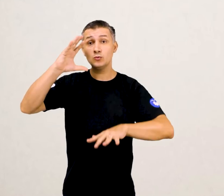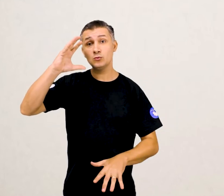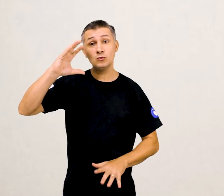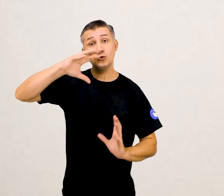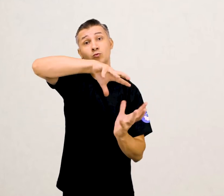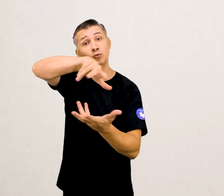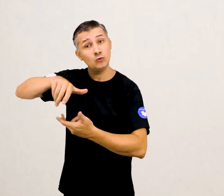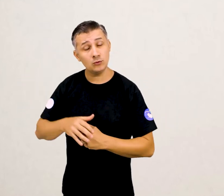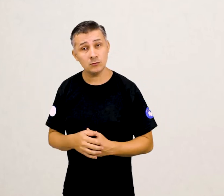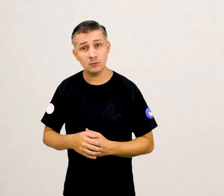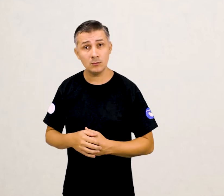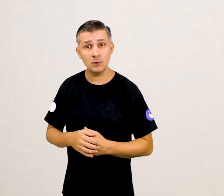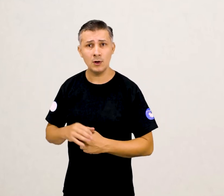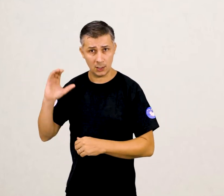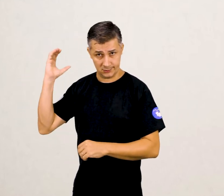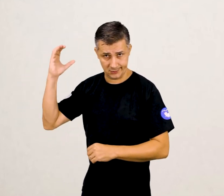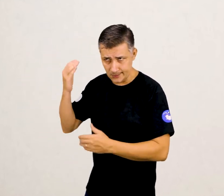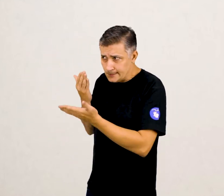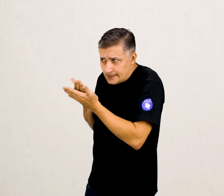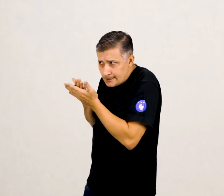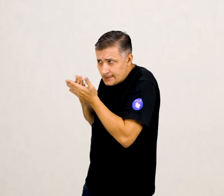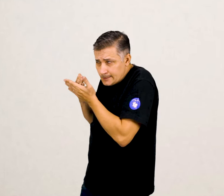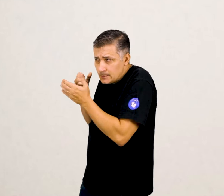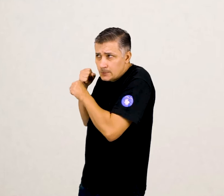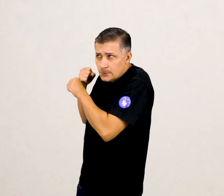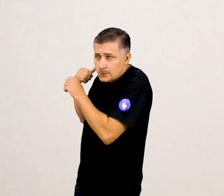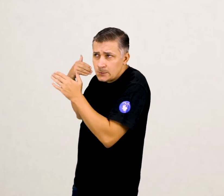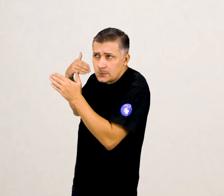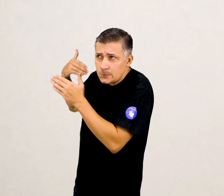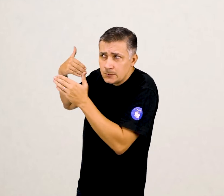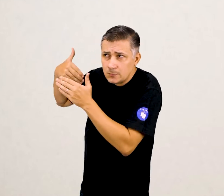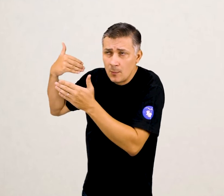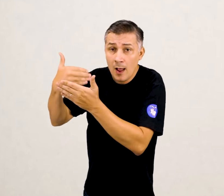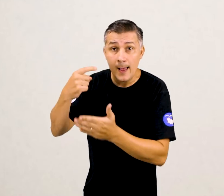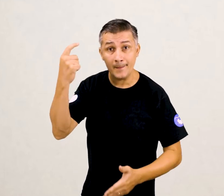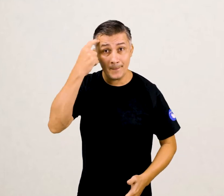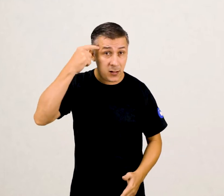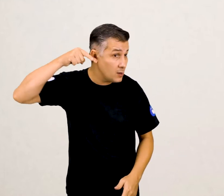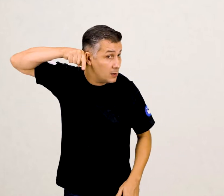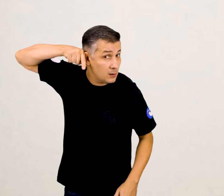Acontece que até aqui os cientistas trabalharam com a premissa de que o nervo auditivo não